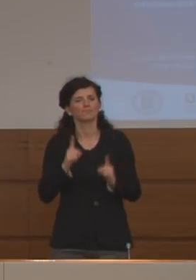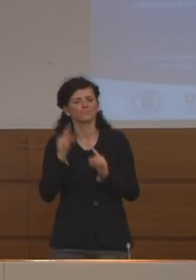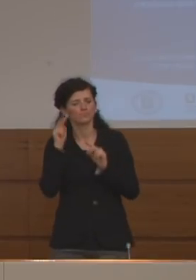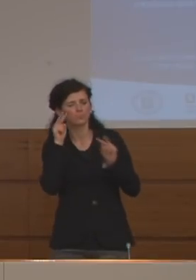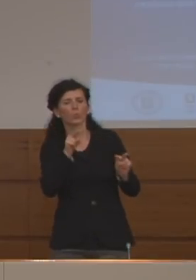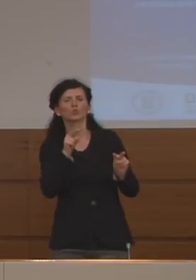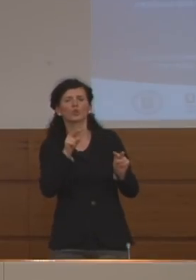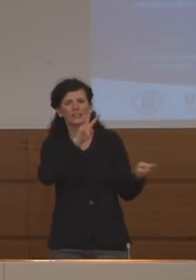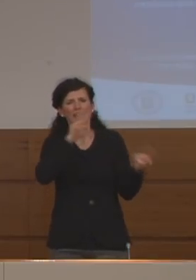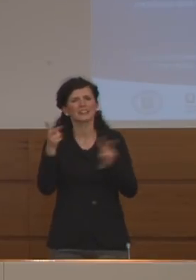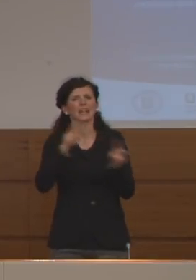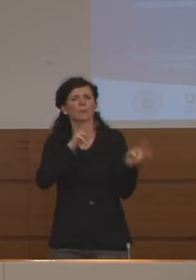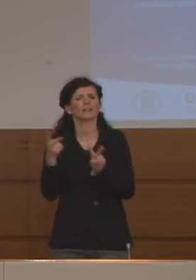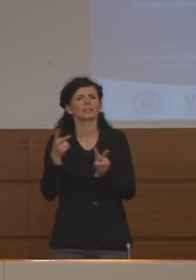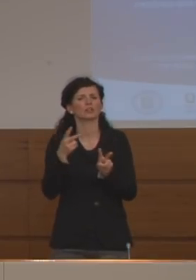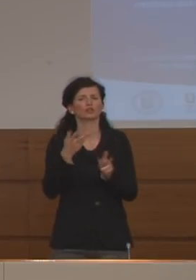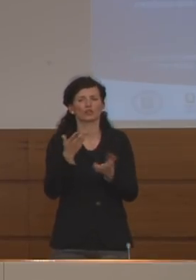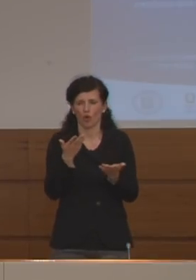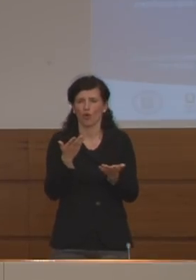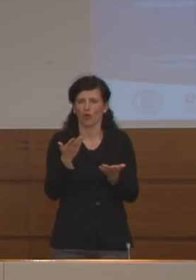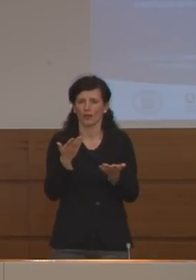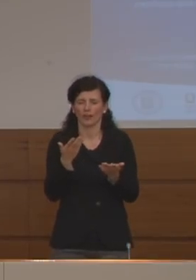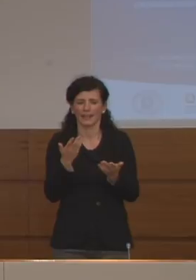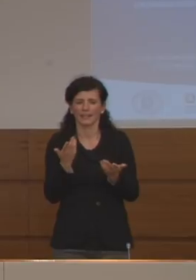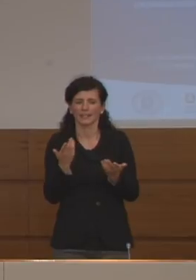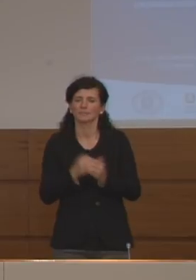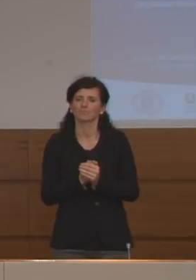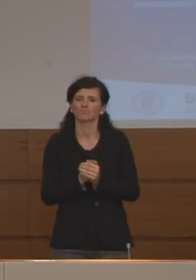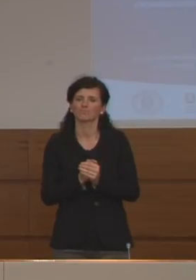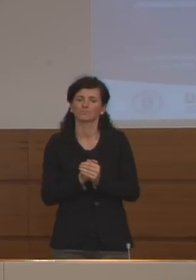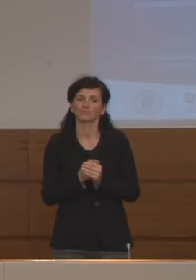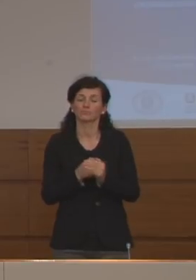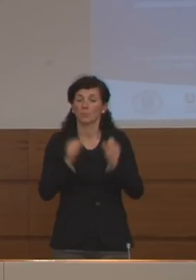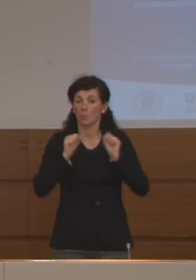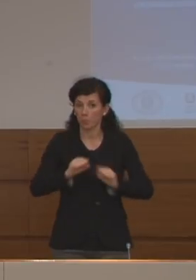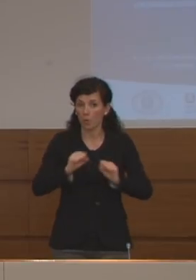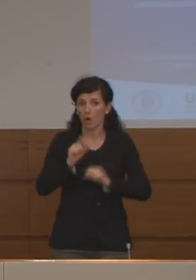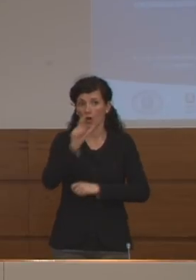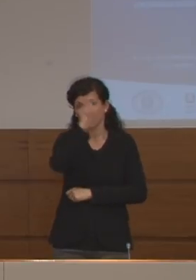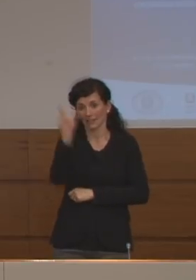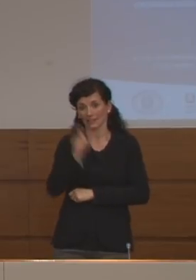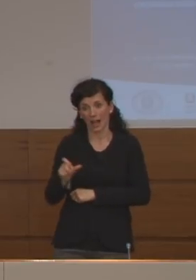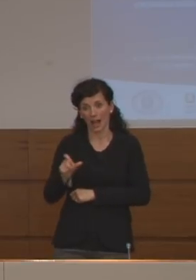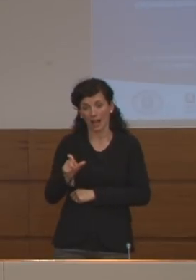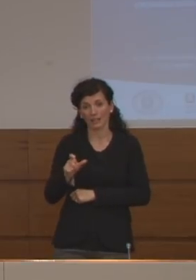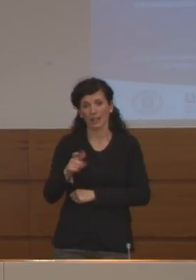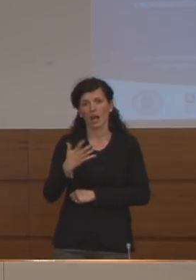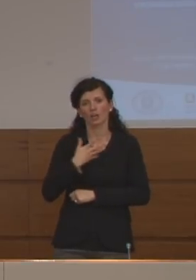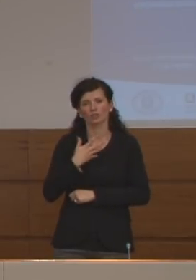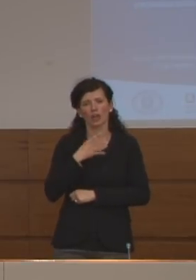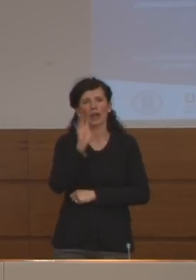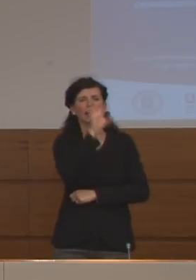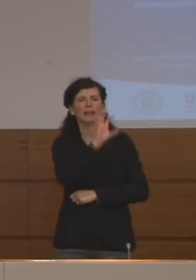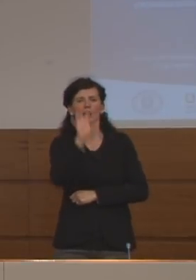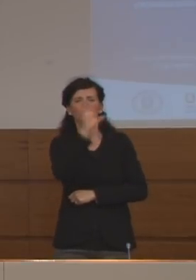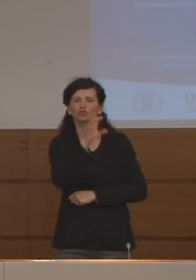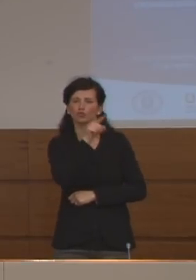Perché è ovvio che in una Regione che ha un'alta incidenza di diffusione